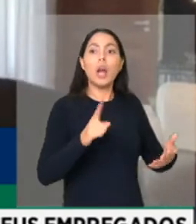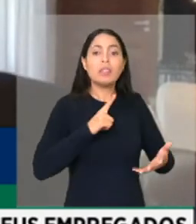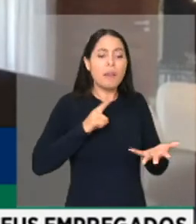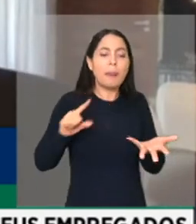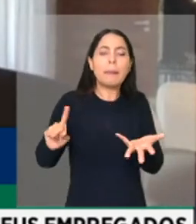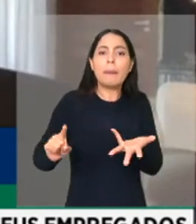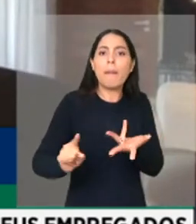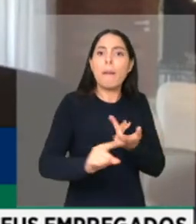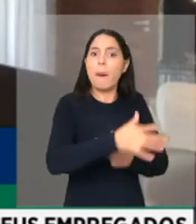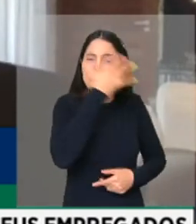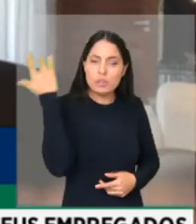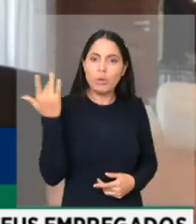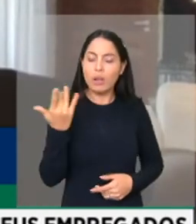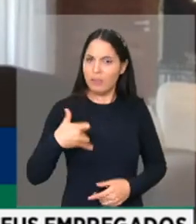PELO CRITÉRIO DE IDADE. NÓS COM ESSE PROJETO, VAMOS ABRIR